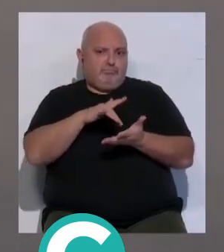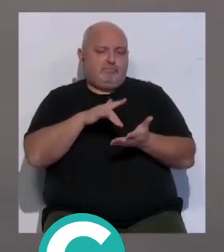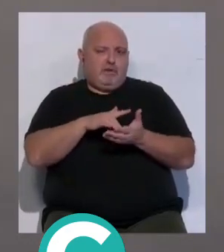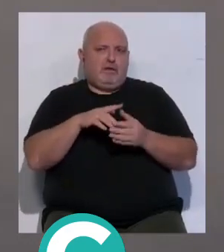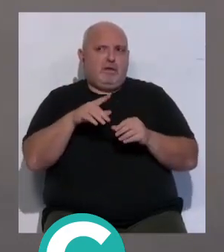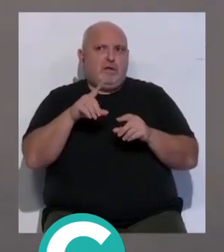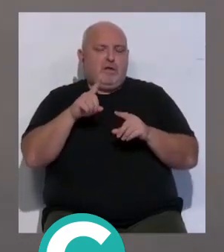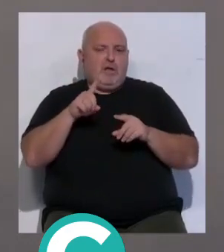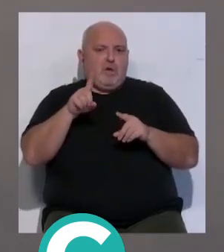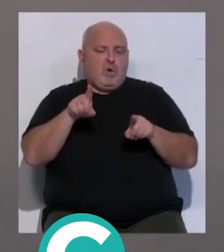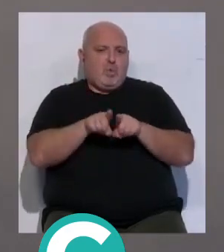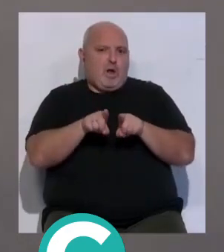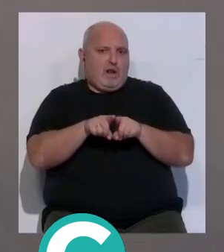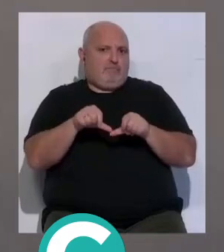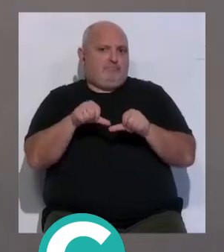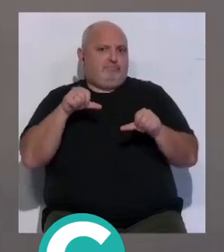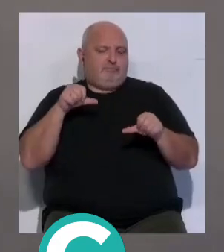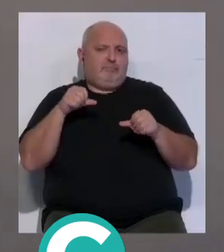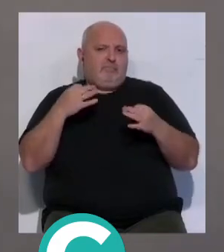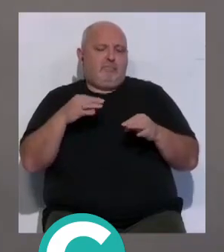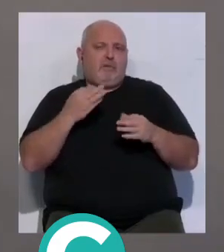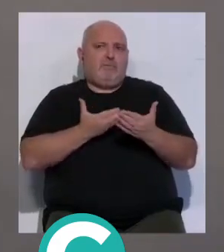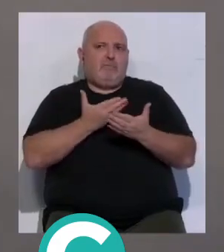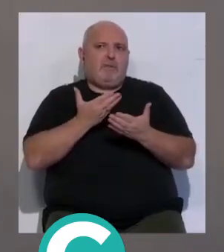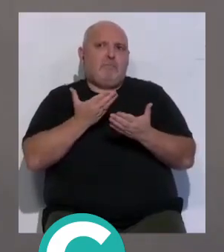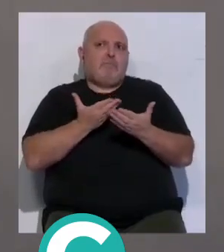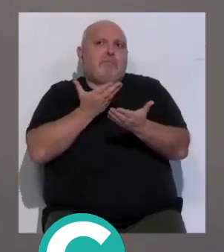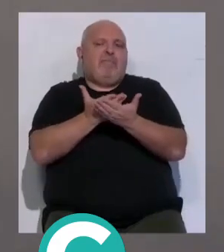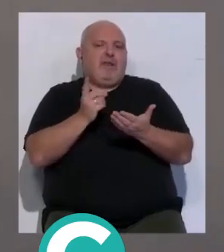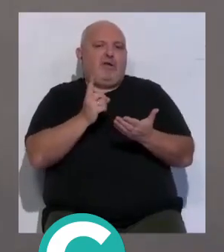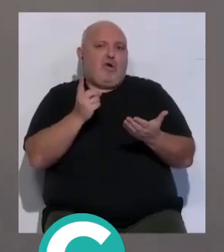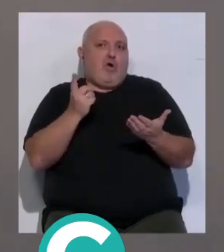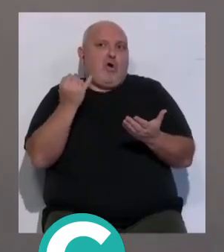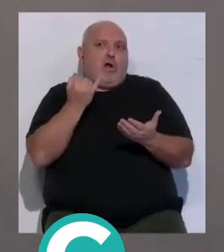ya viene haciendo O sea que es normal no estamos pidiéndole que hizo algo haga algo más porque